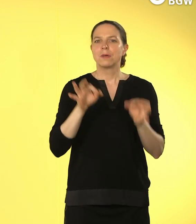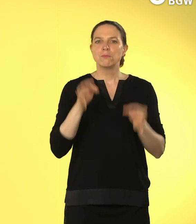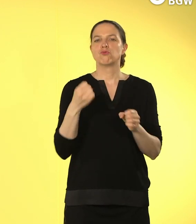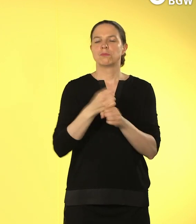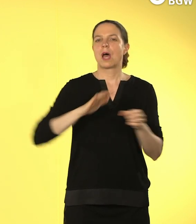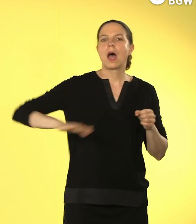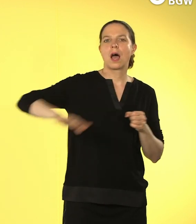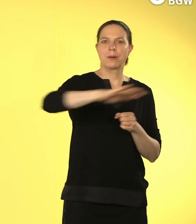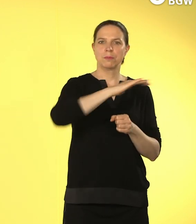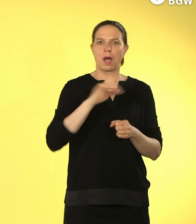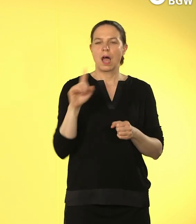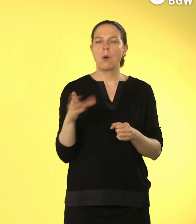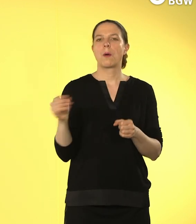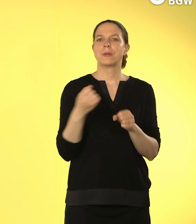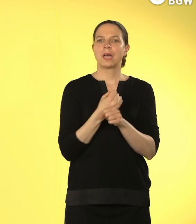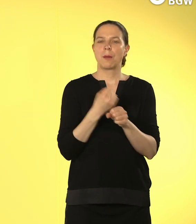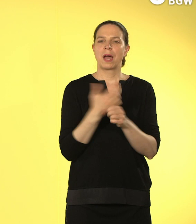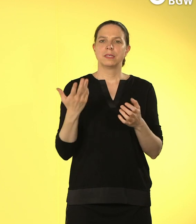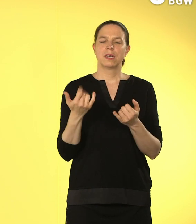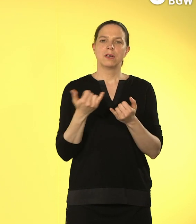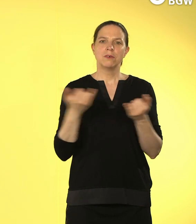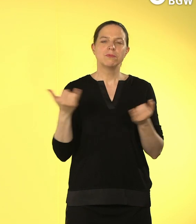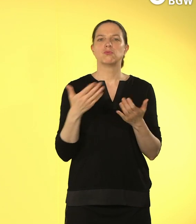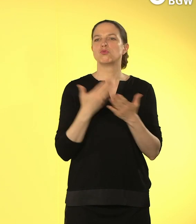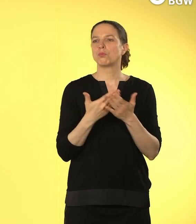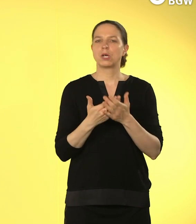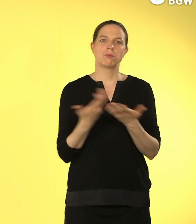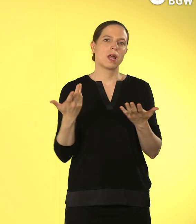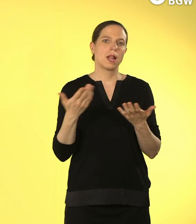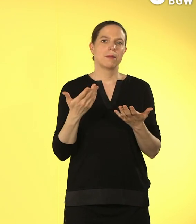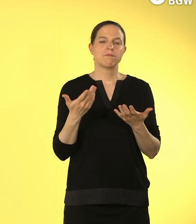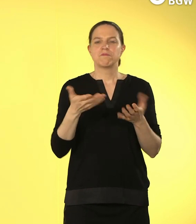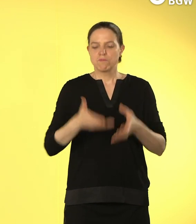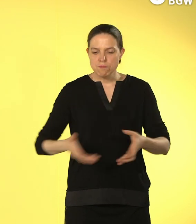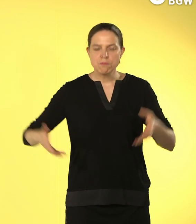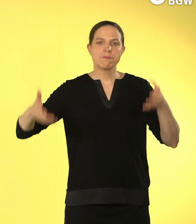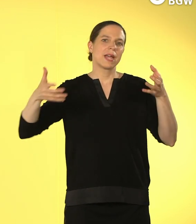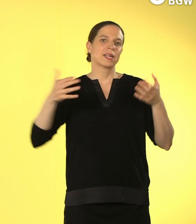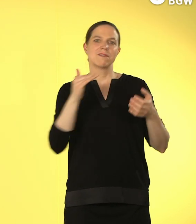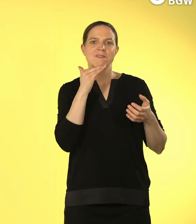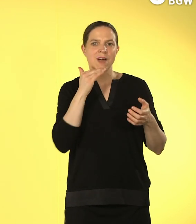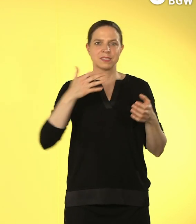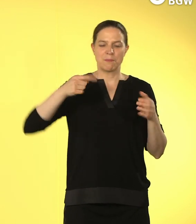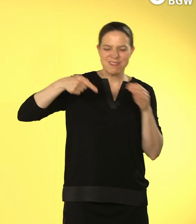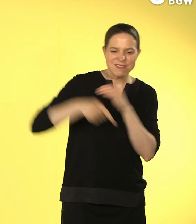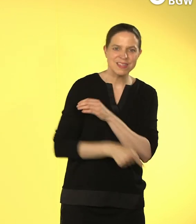wo die Mitarbeitenden tiefer in ein Becken greifen.